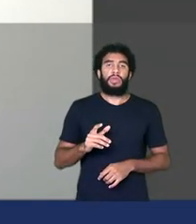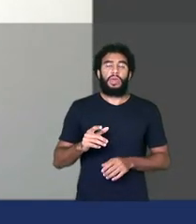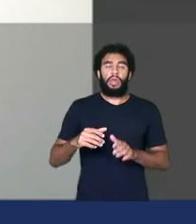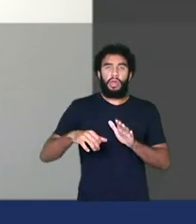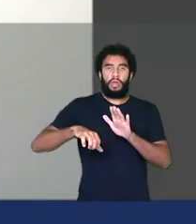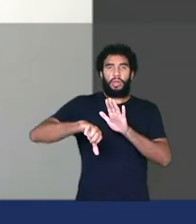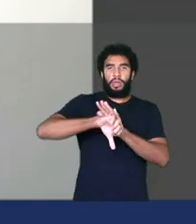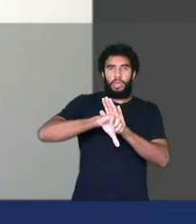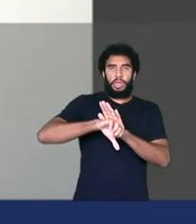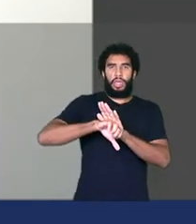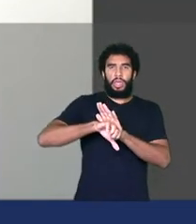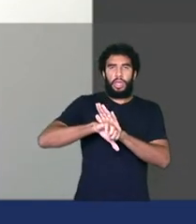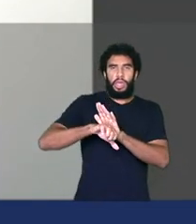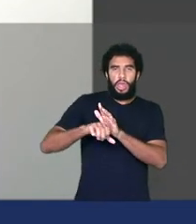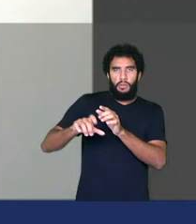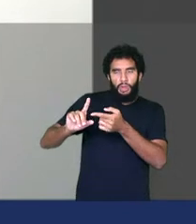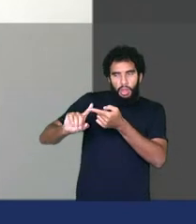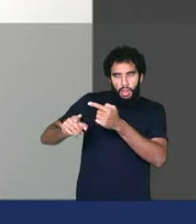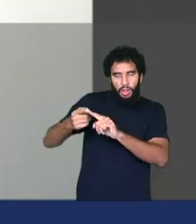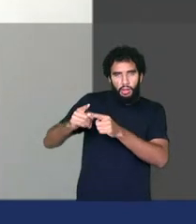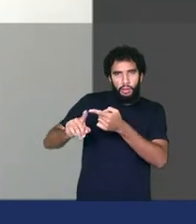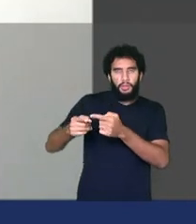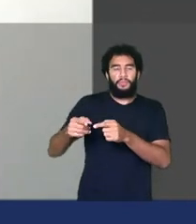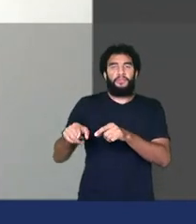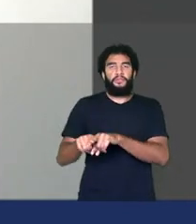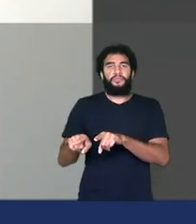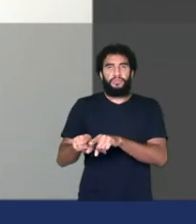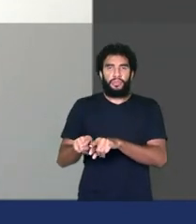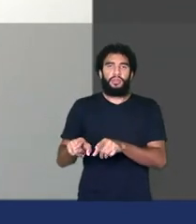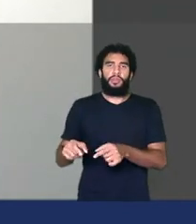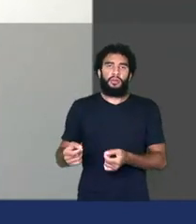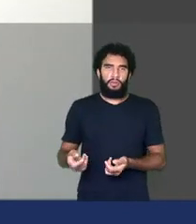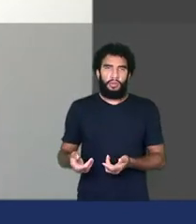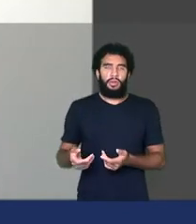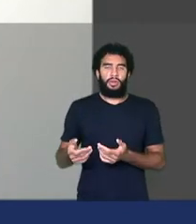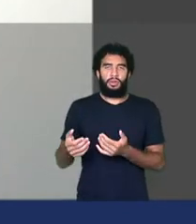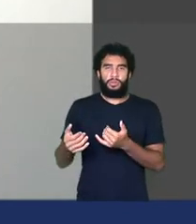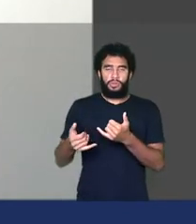AMPLIARMOS A PARTICIPAÇÃO DO CRIME ORGANIZADO E A LIBERAÇÃO DESSES ÓRGÃOS.